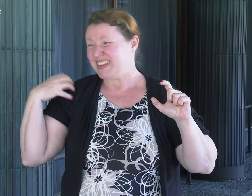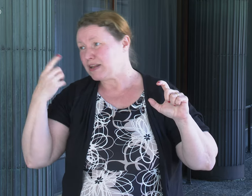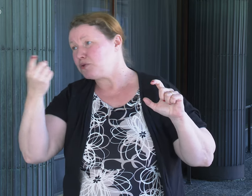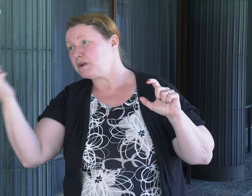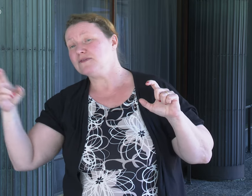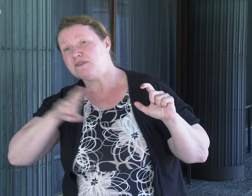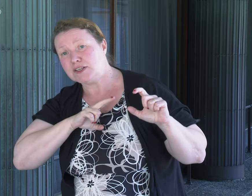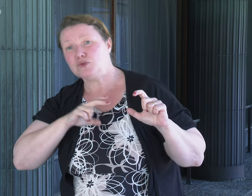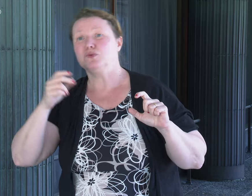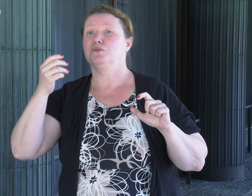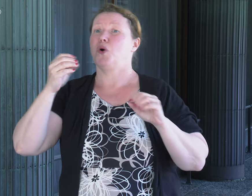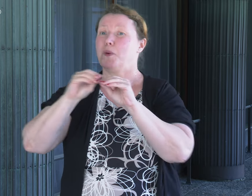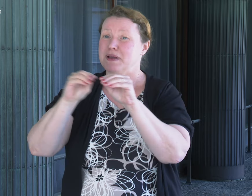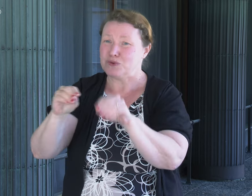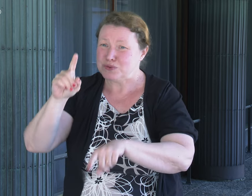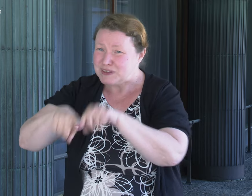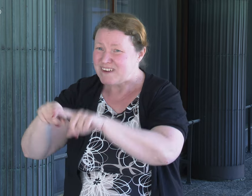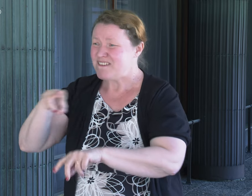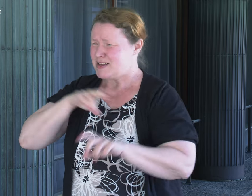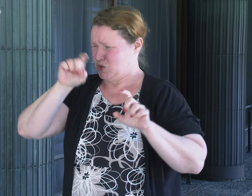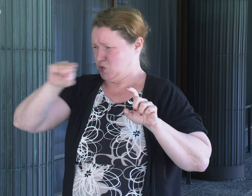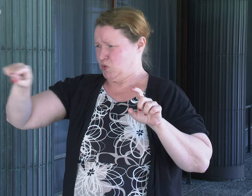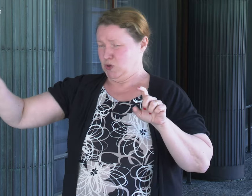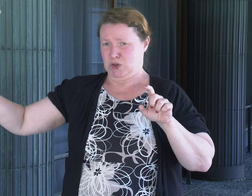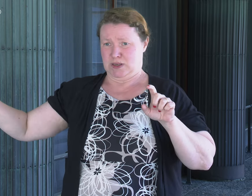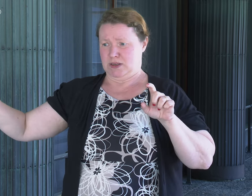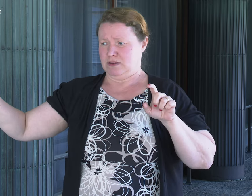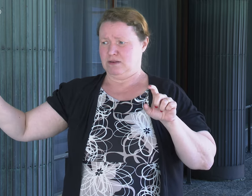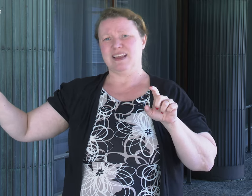viranomaisten ja opetuksen vastuuta järjestää tulkkausta,